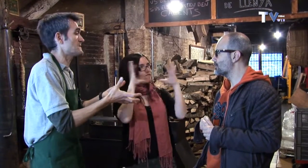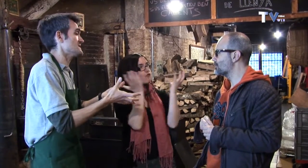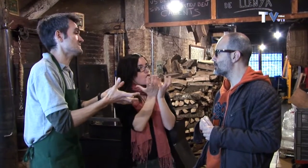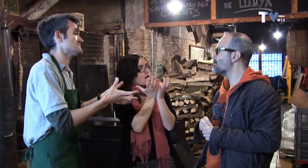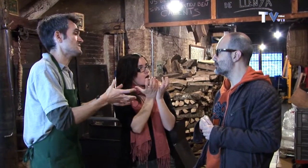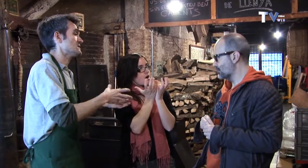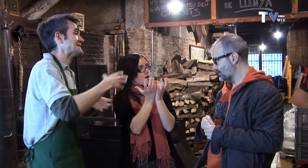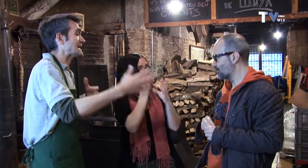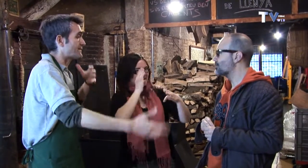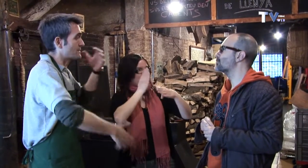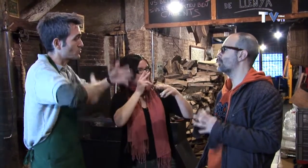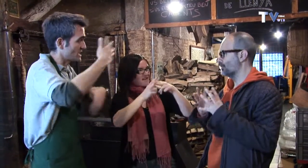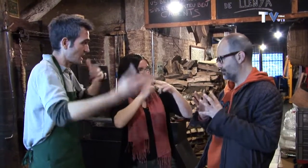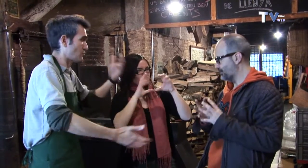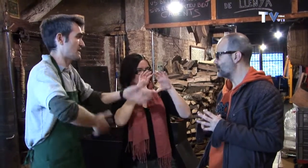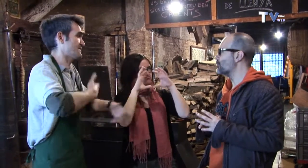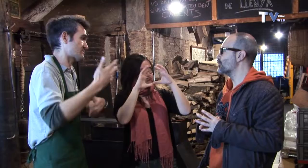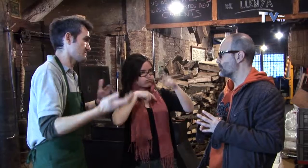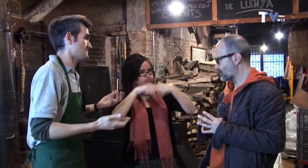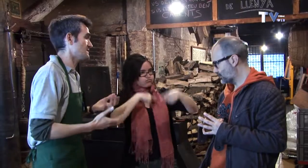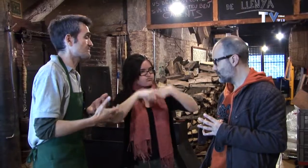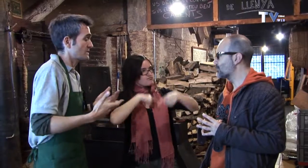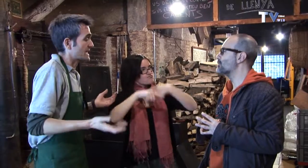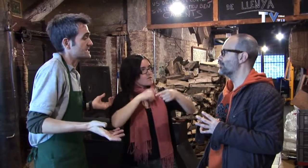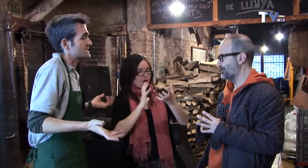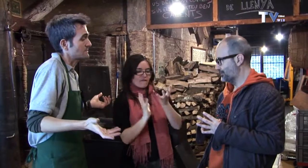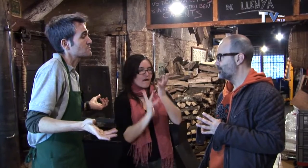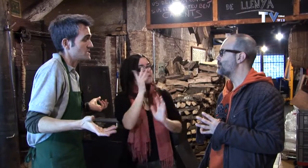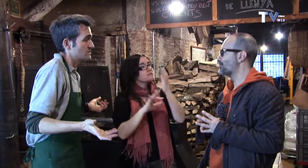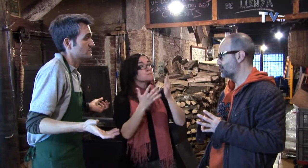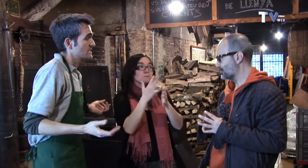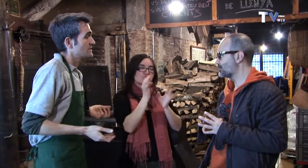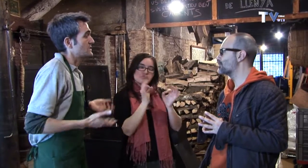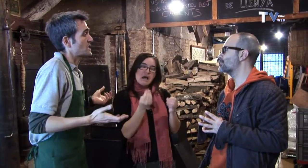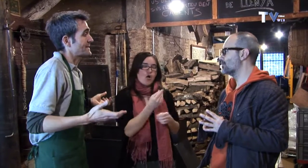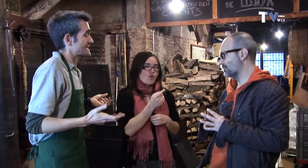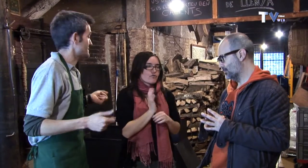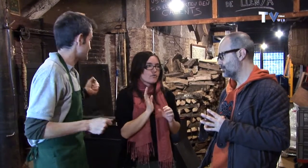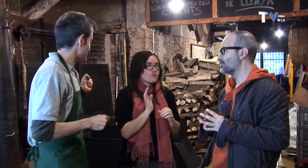Hay otro tipo de horno que funciona con una esfera metálica que se introduce al fuego y se hace girar.